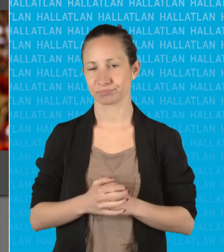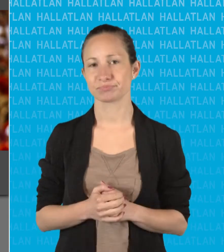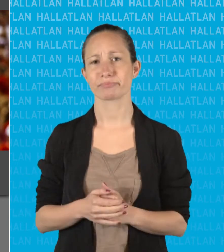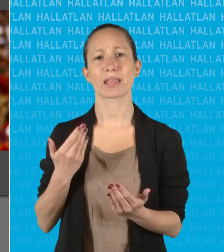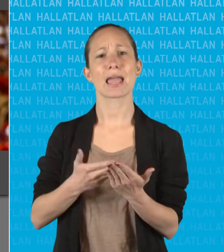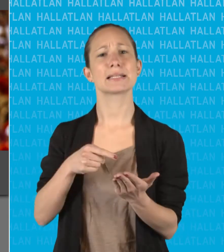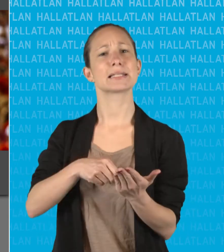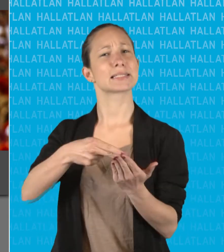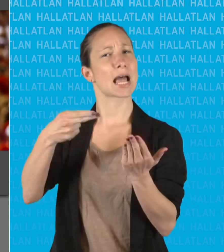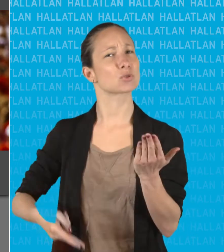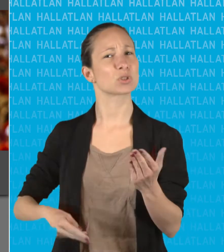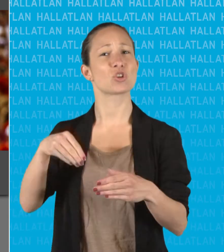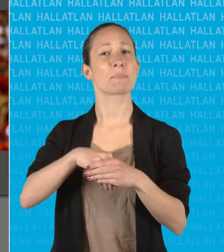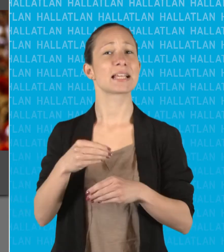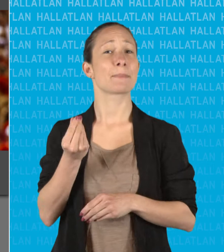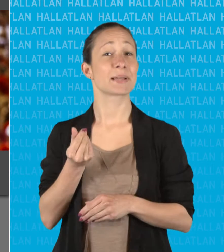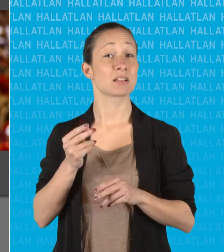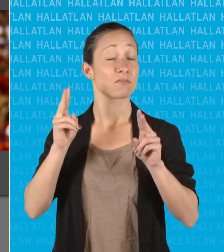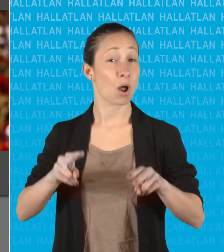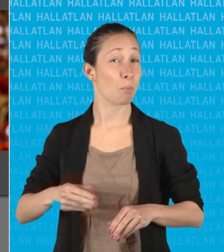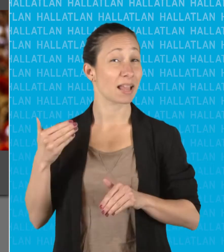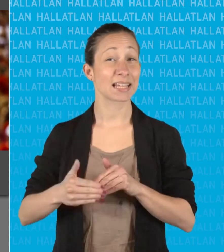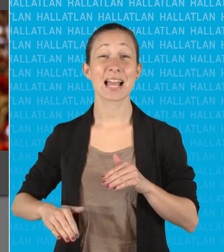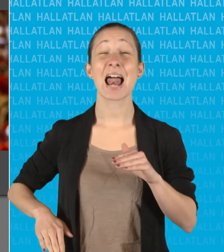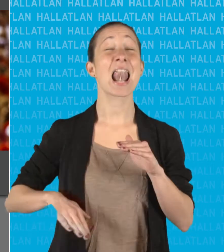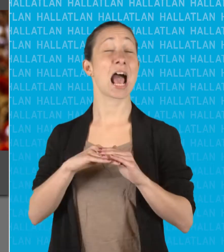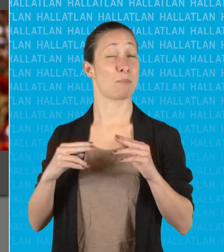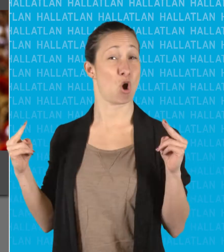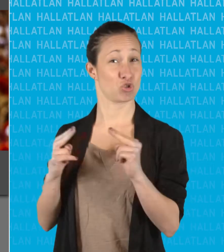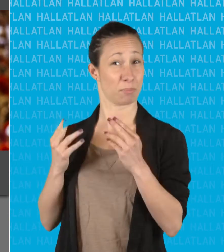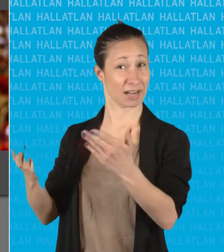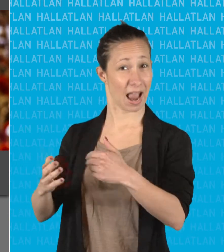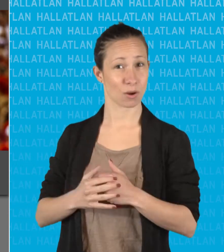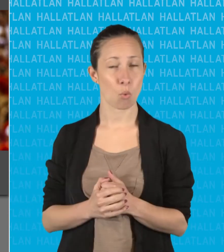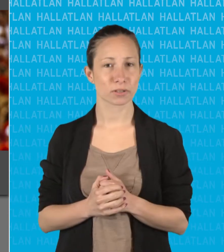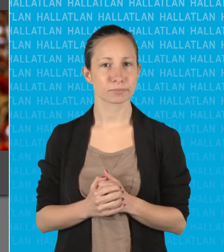Az összeget tekintve az igazolás MLB-rekord lesz.